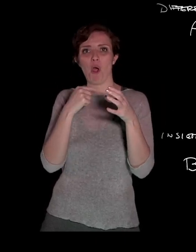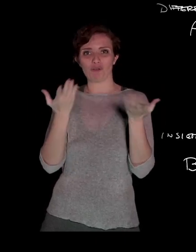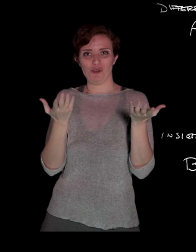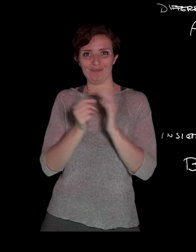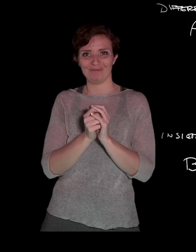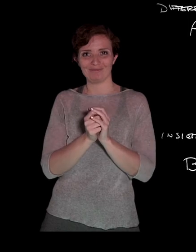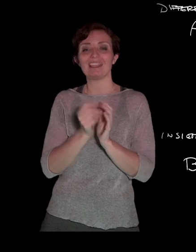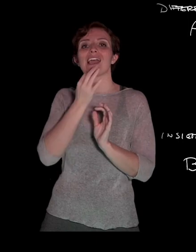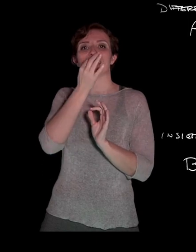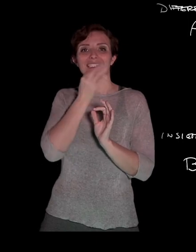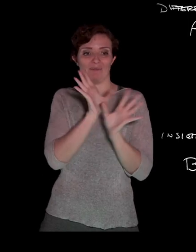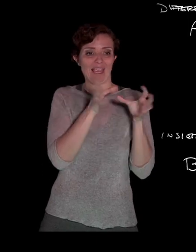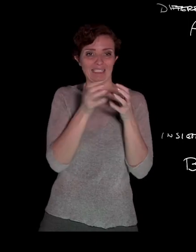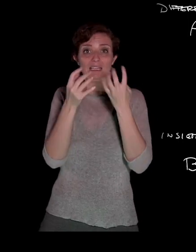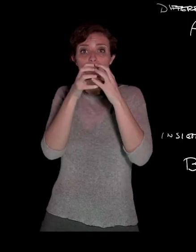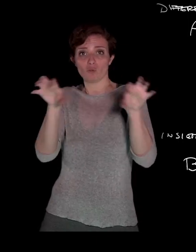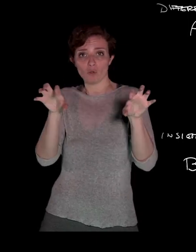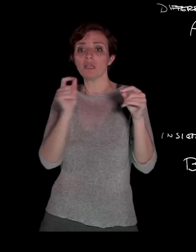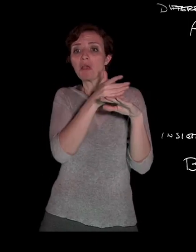sono gli insiemi che non hanno alcun elemento in comune.